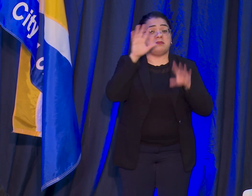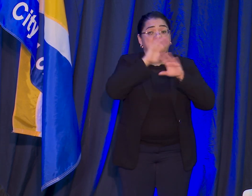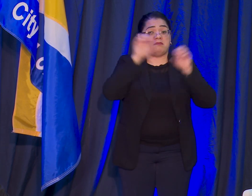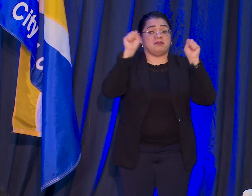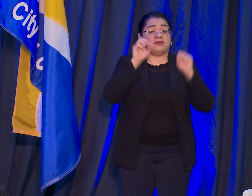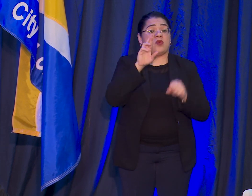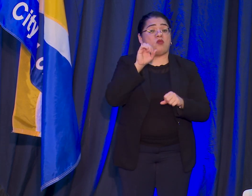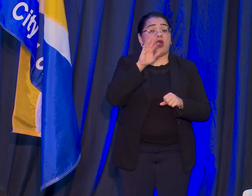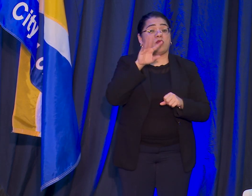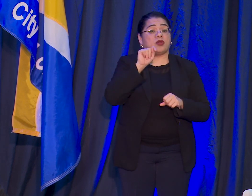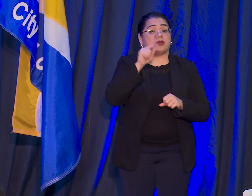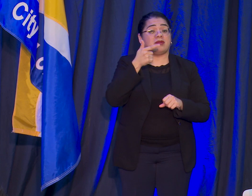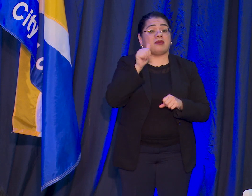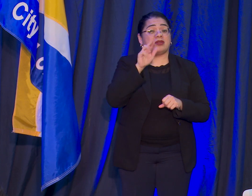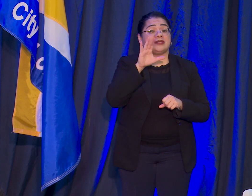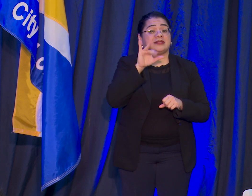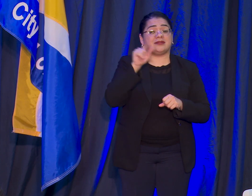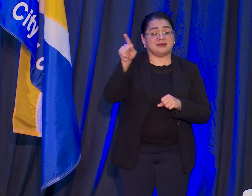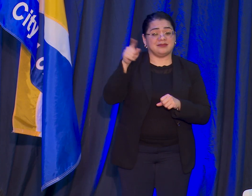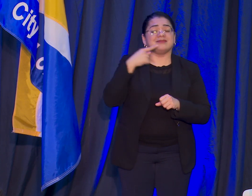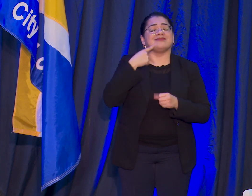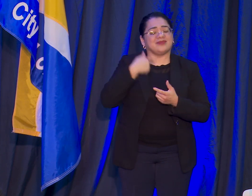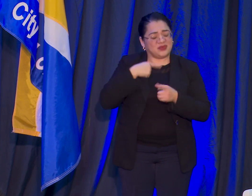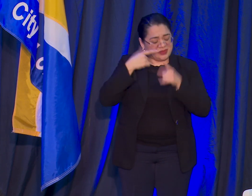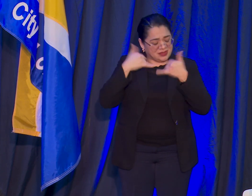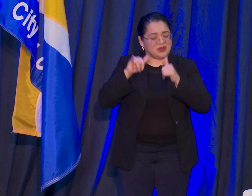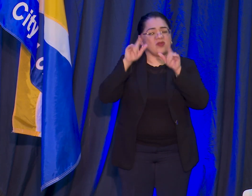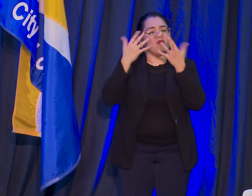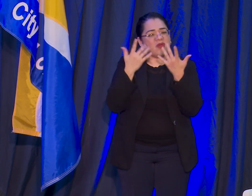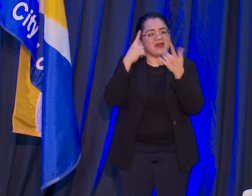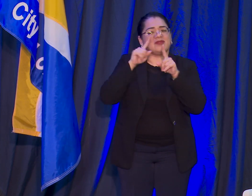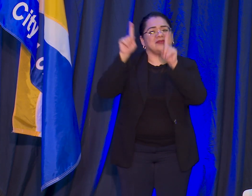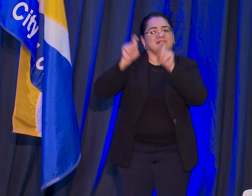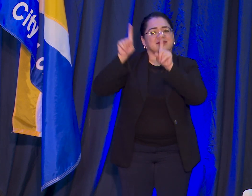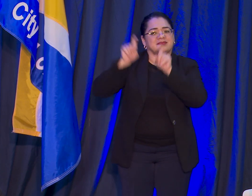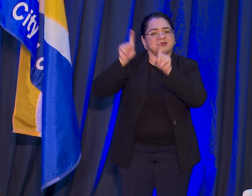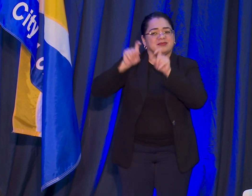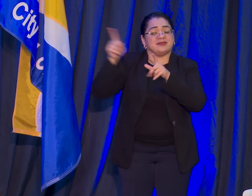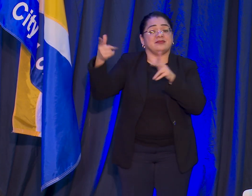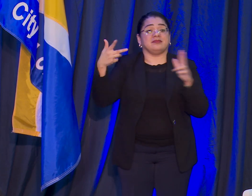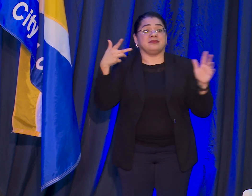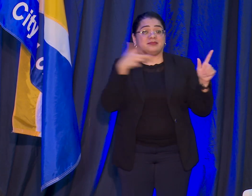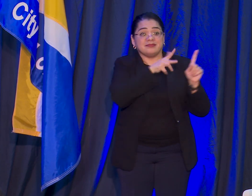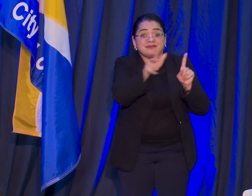estamos s- Casas de pruebas no se pueden hacer Priebus a todas las personas C no